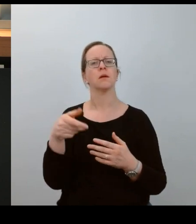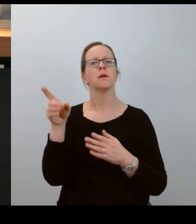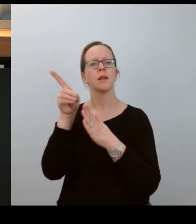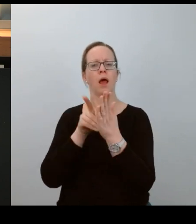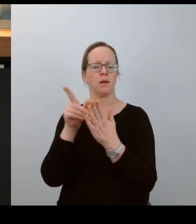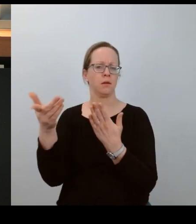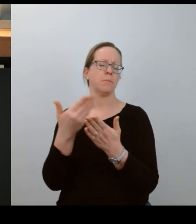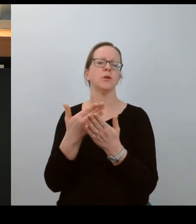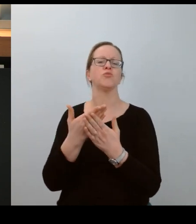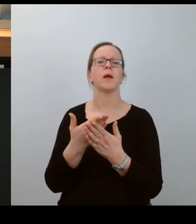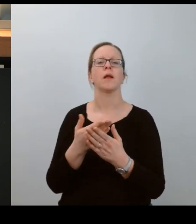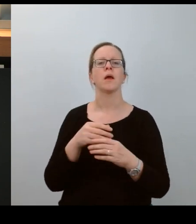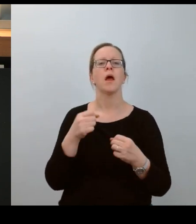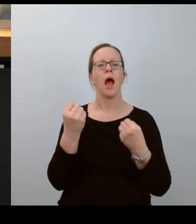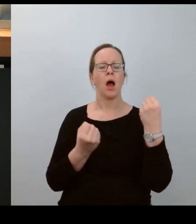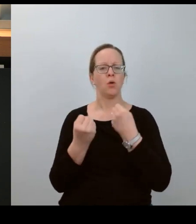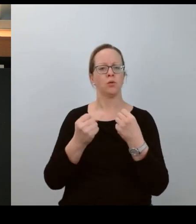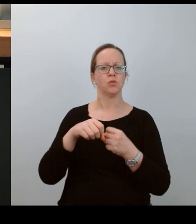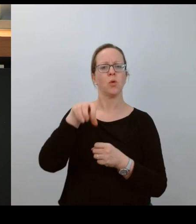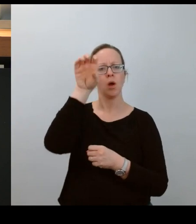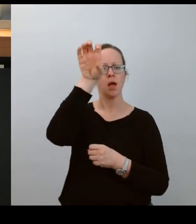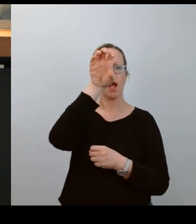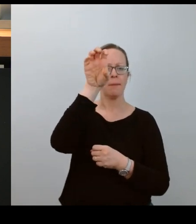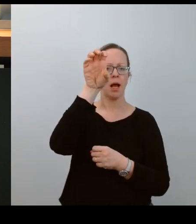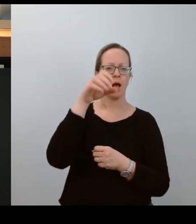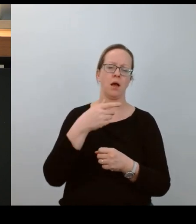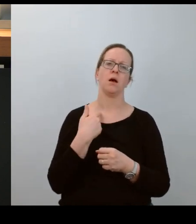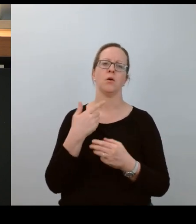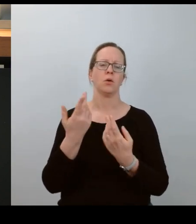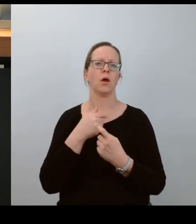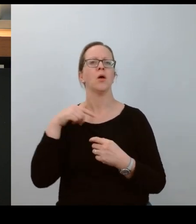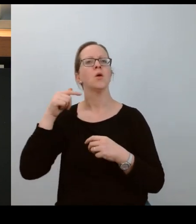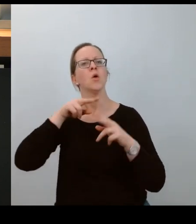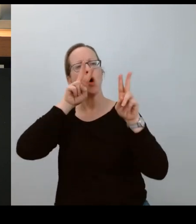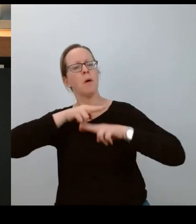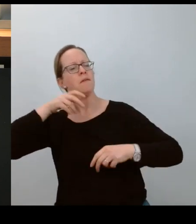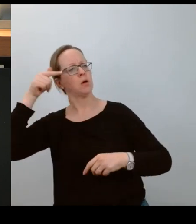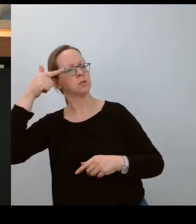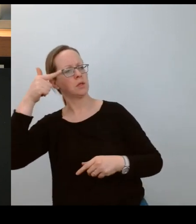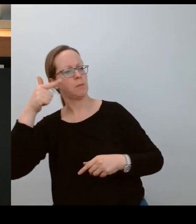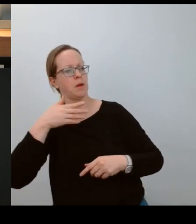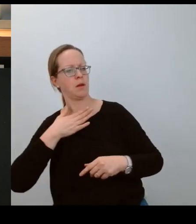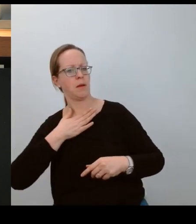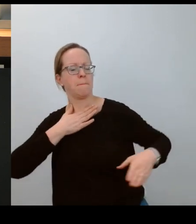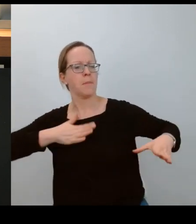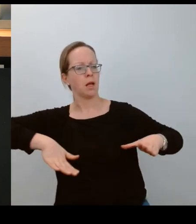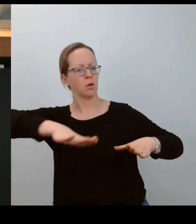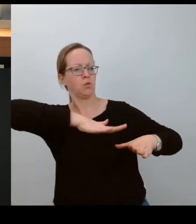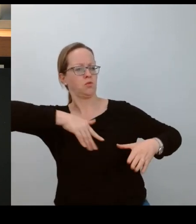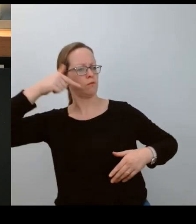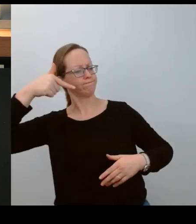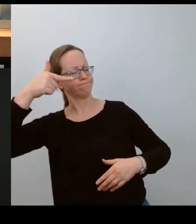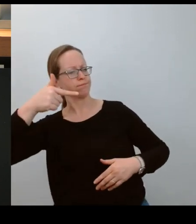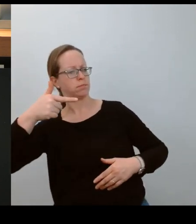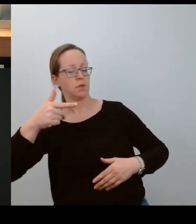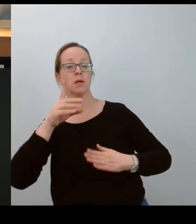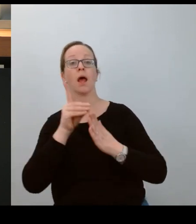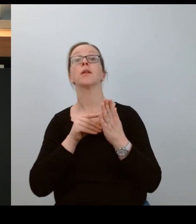gebe ich damit die Erlaubnis auf Zugriff fremder Daten und das ohne Zustimmung der betroffenen Personen. Und Gleiches gilt, wenn ich ihm jetzt mit großen Verteiler